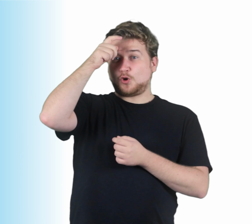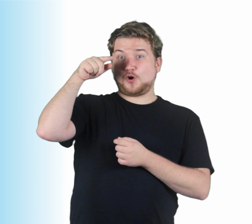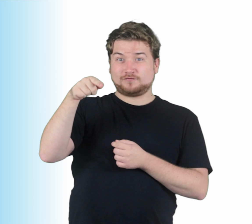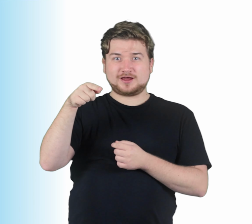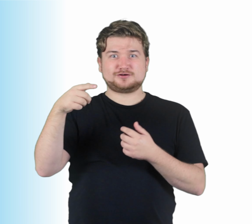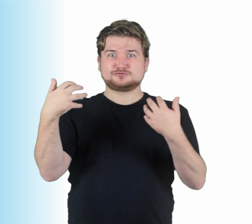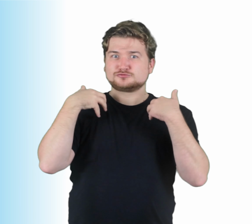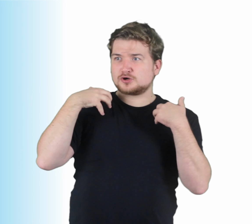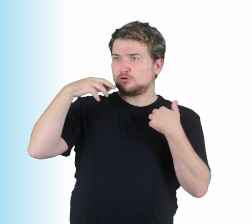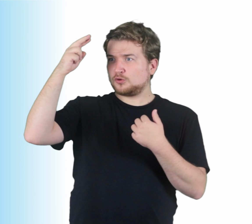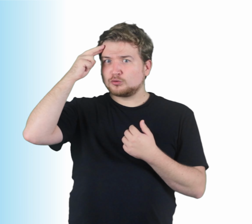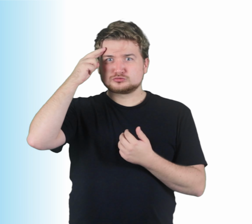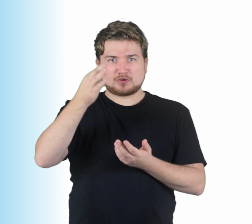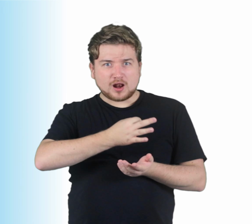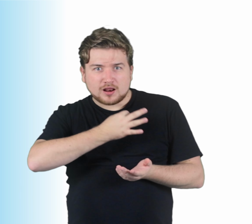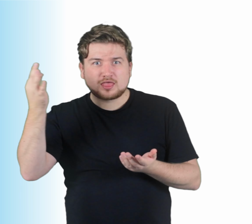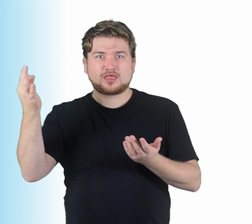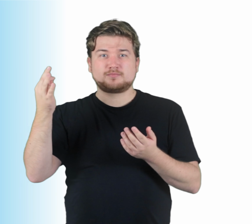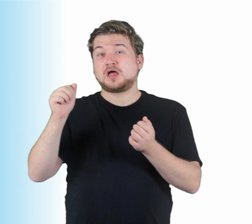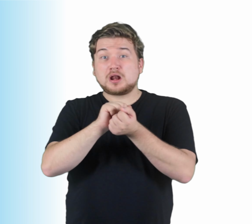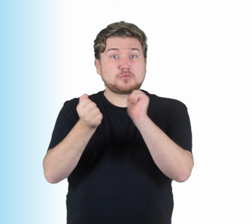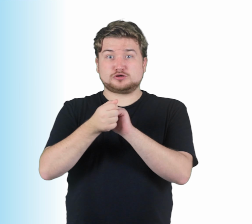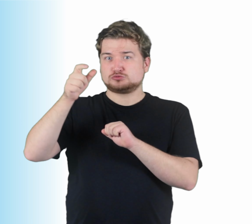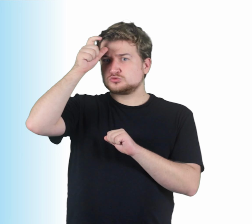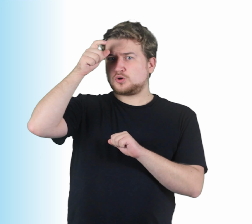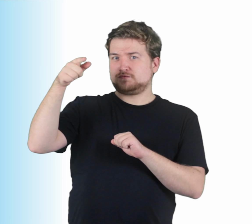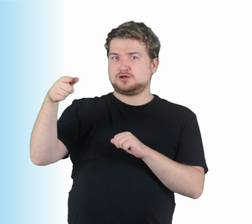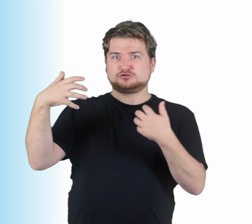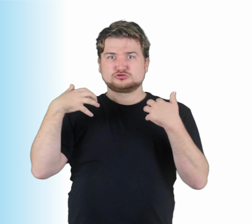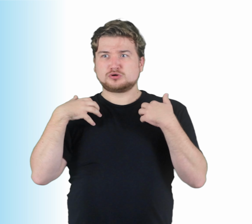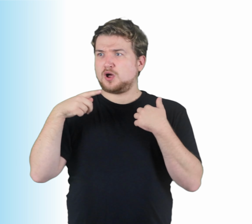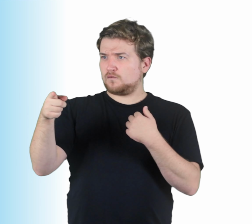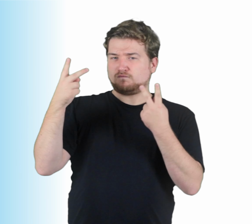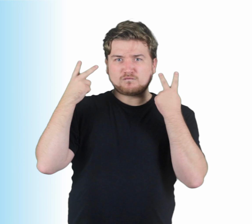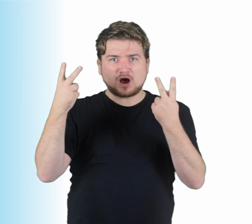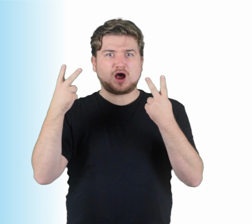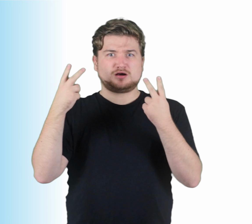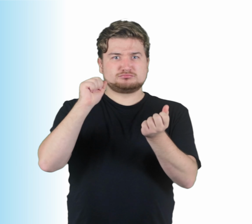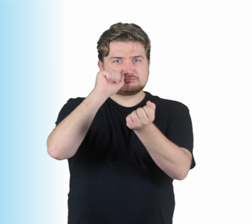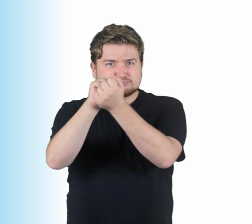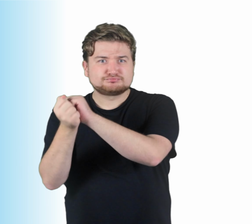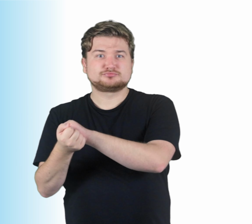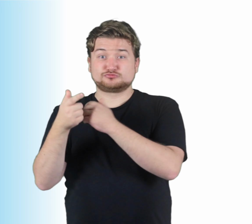Lepsze rozumienie życia albo wprowadzenie ważnej zmiany w życiu,